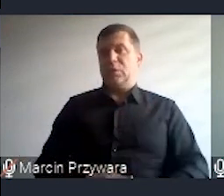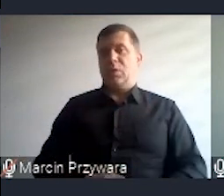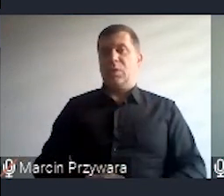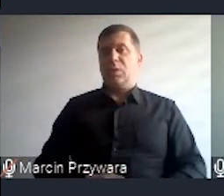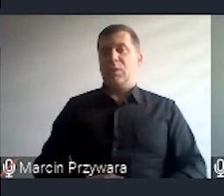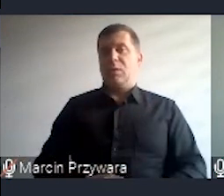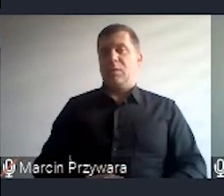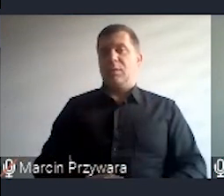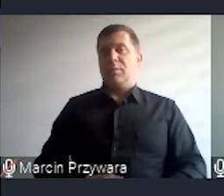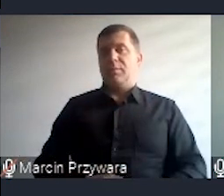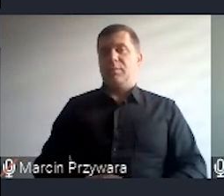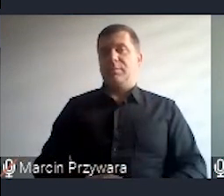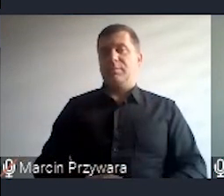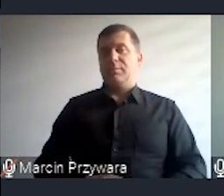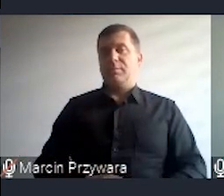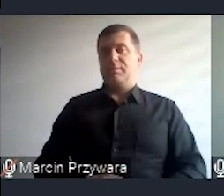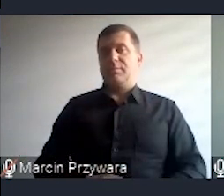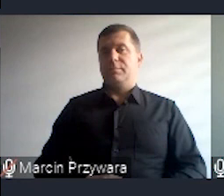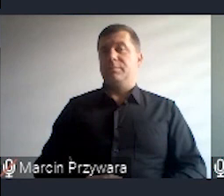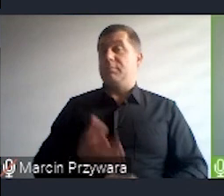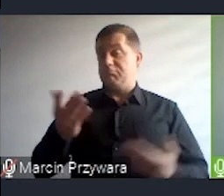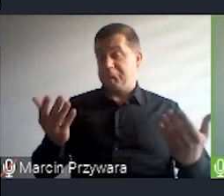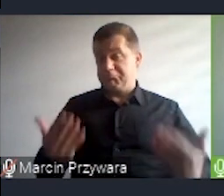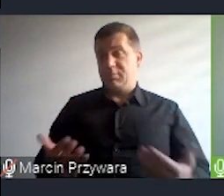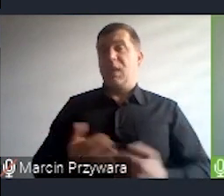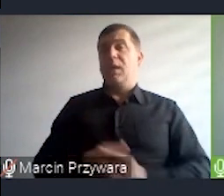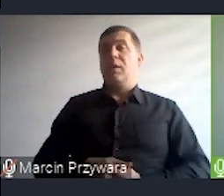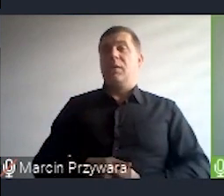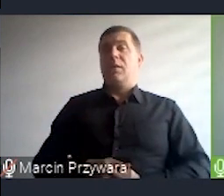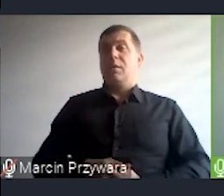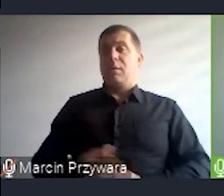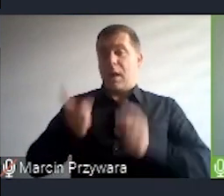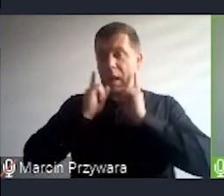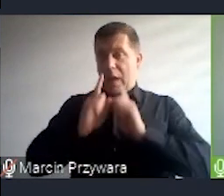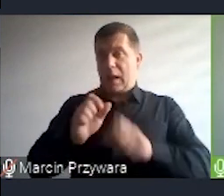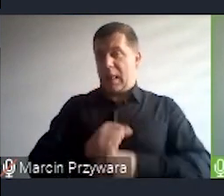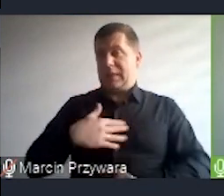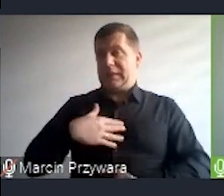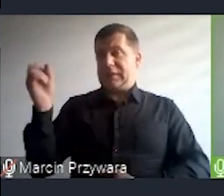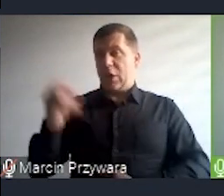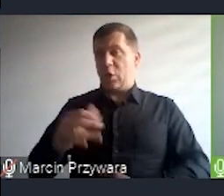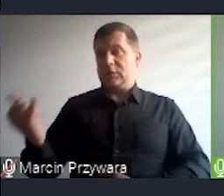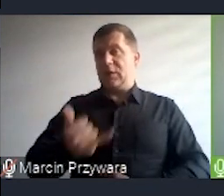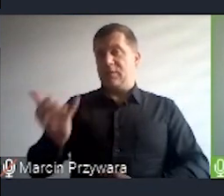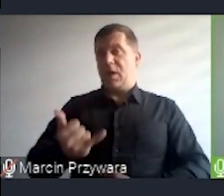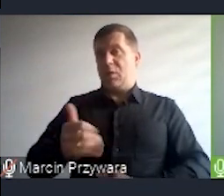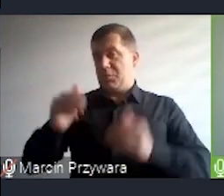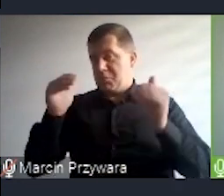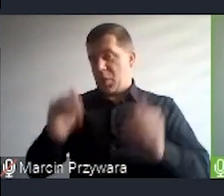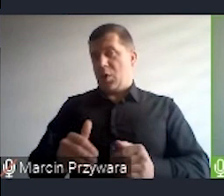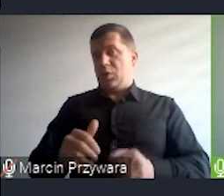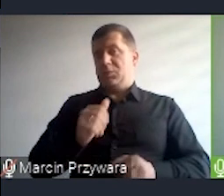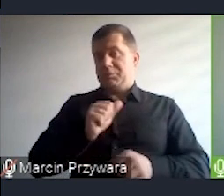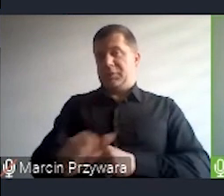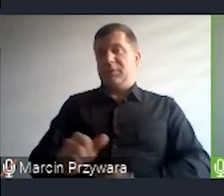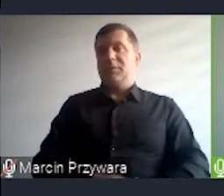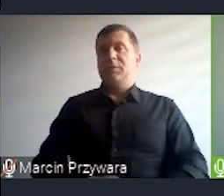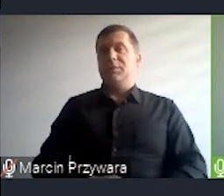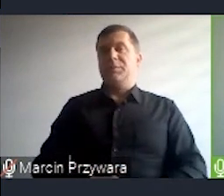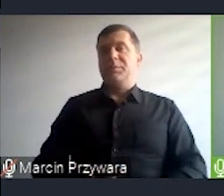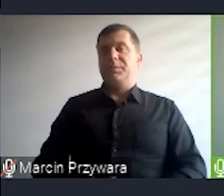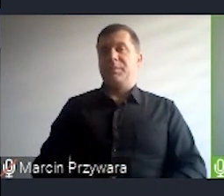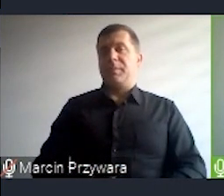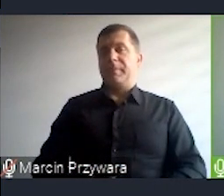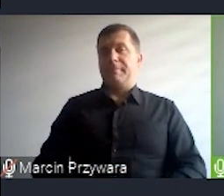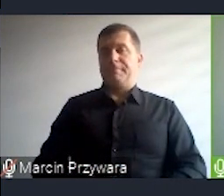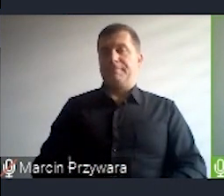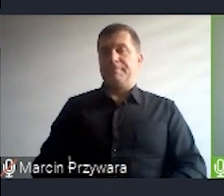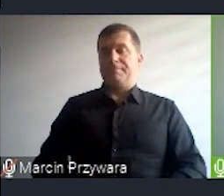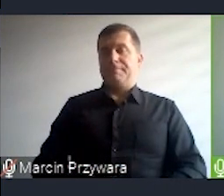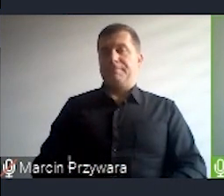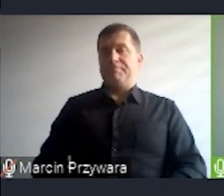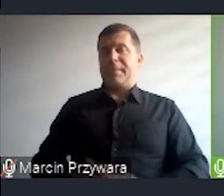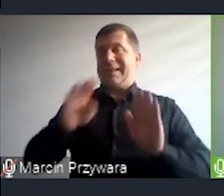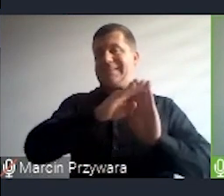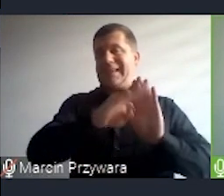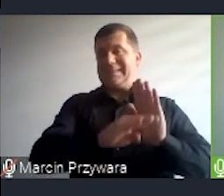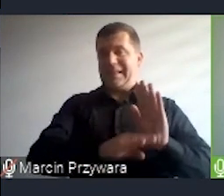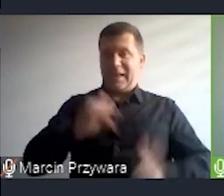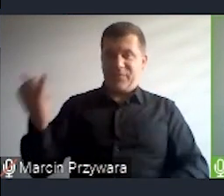W związku z tym po prostu realne zagrożenie trwałości może występować. Jeśli chodzi o zasadę trwałości.